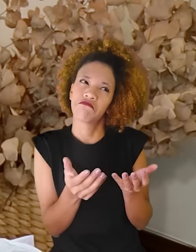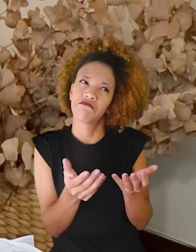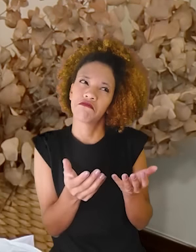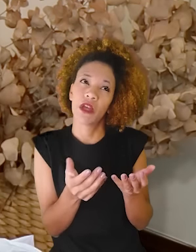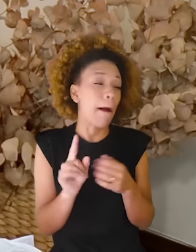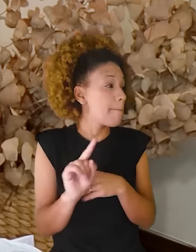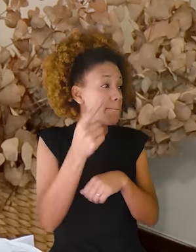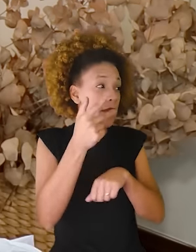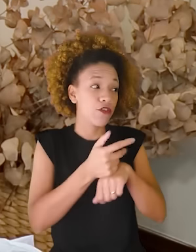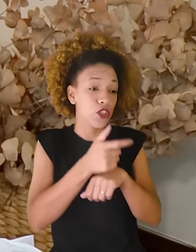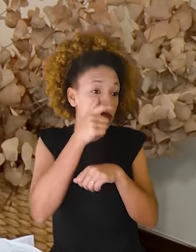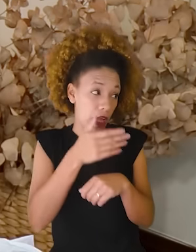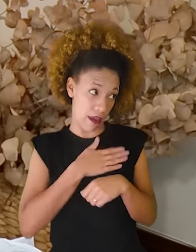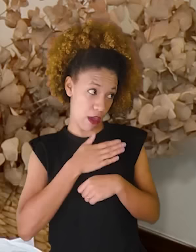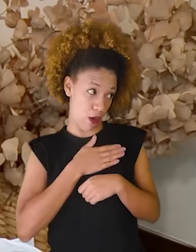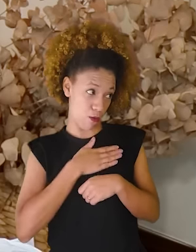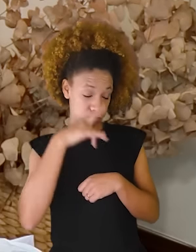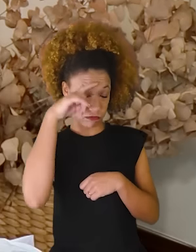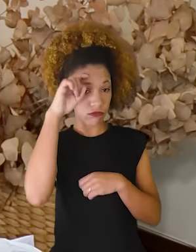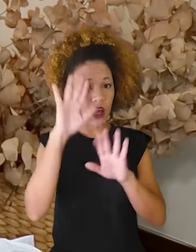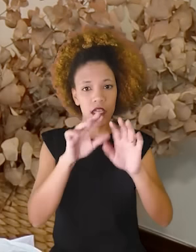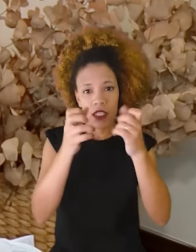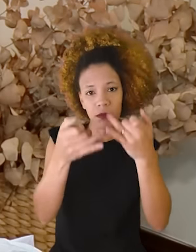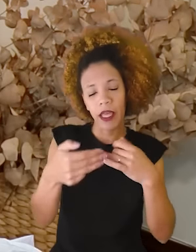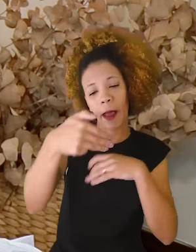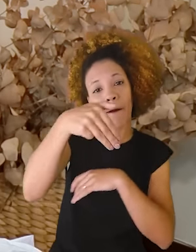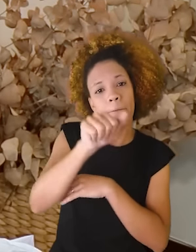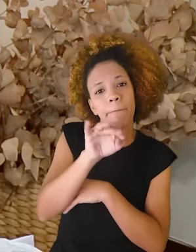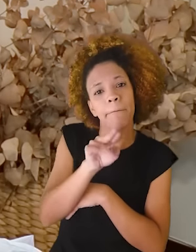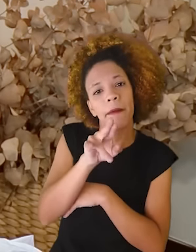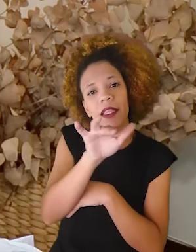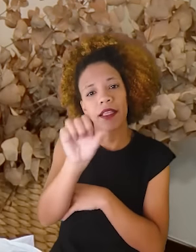primeiro vídeo que eu vi teu só para explicar eu tô com Mateus Costa um grande fenômeno da internet